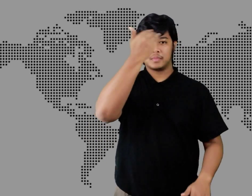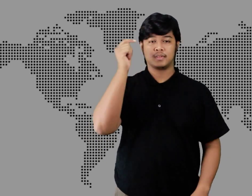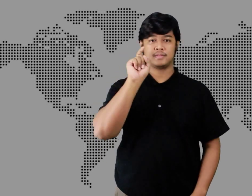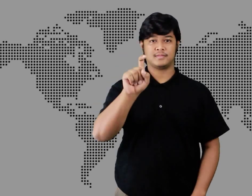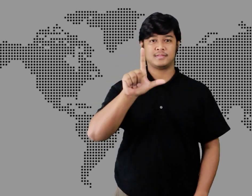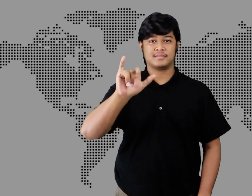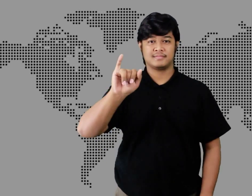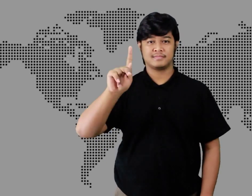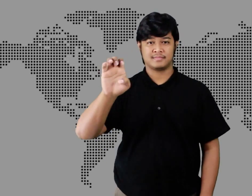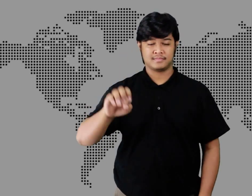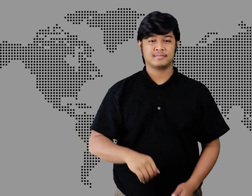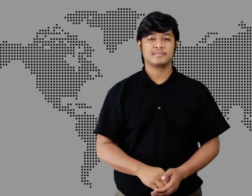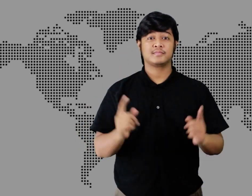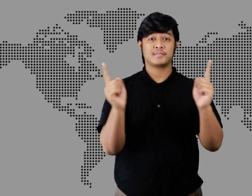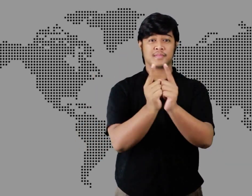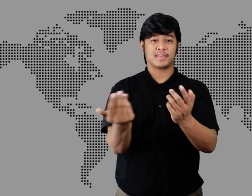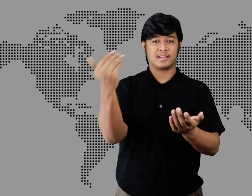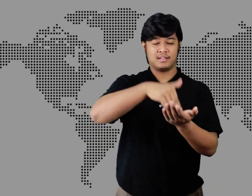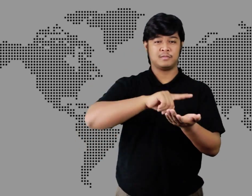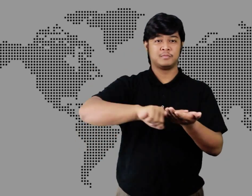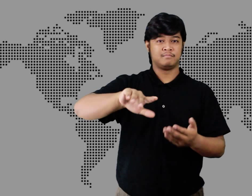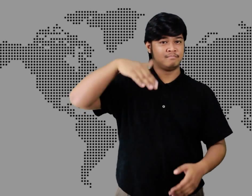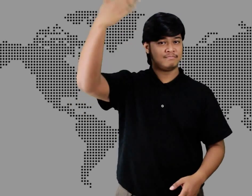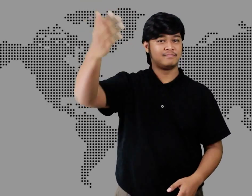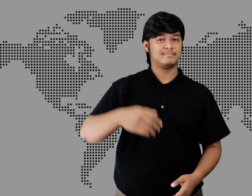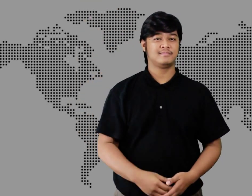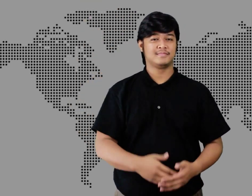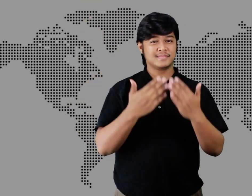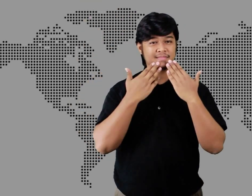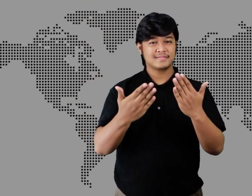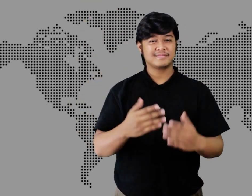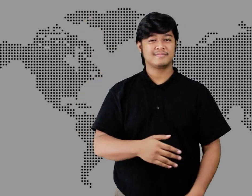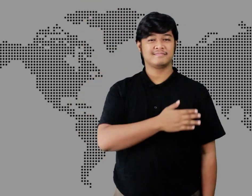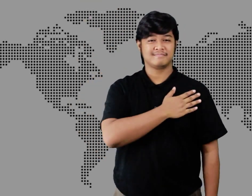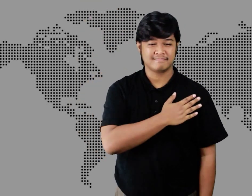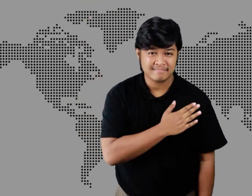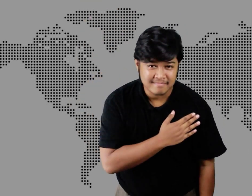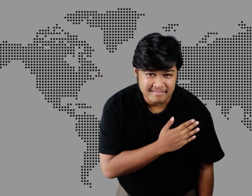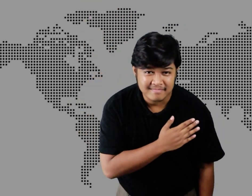..dan jangan lupa klik "Like". Jumpa lagi di minggu depan. Terima kasih.